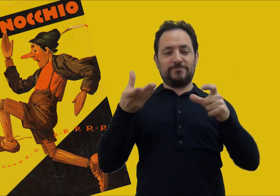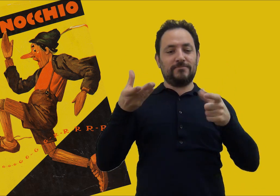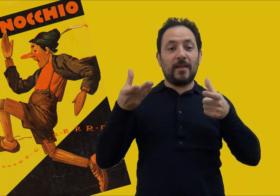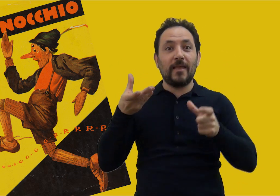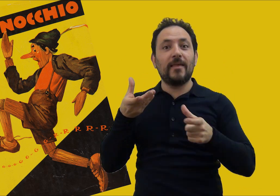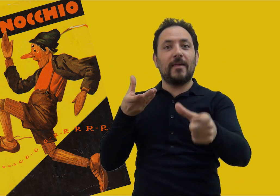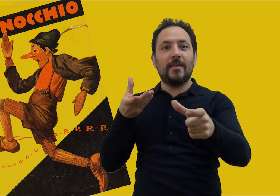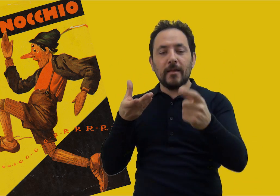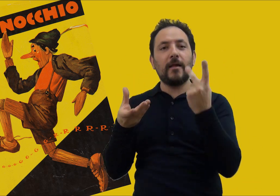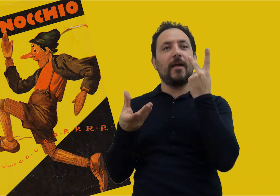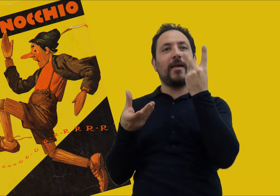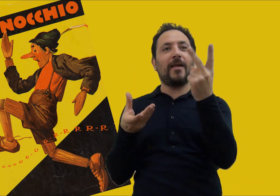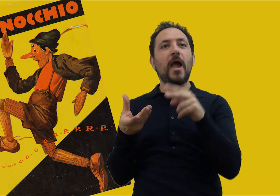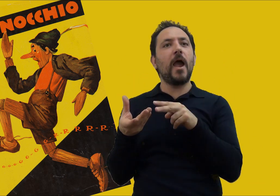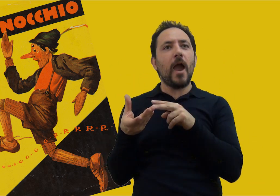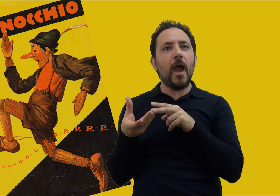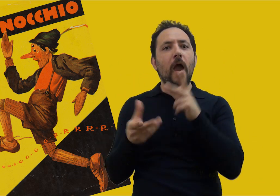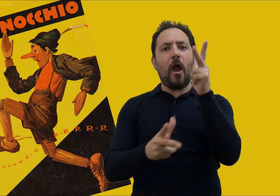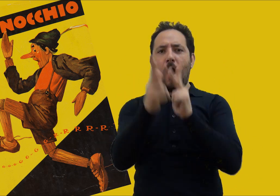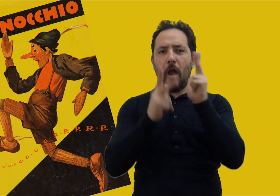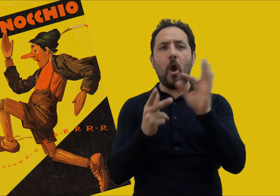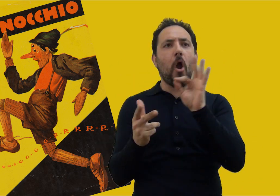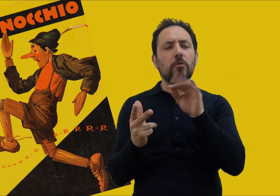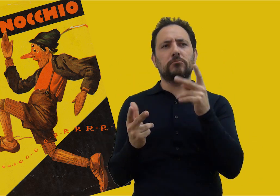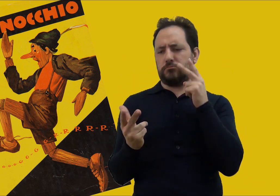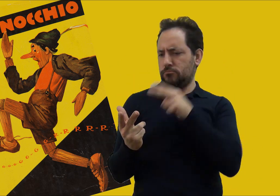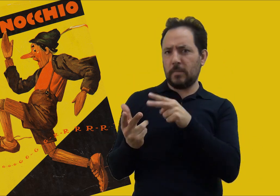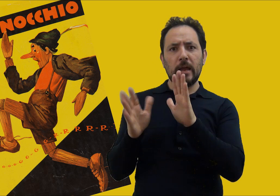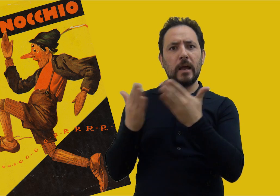gustarsi "Le avventure di Pinocchio" in televisione inserendo il DVD.